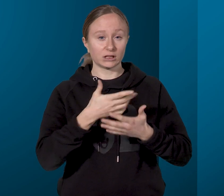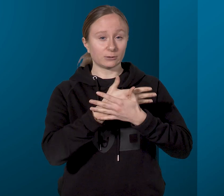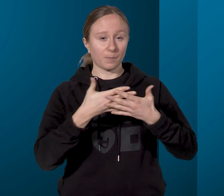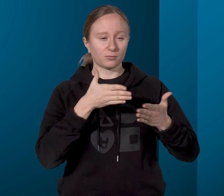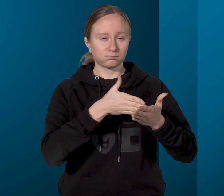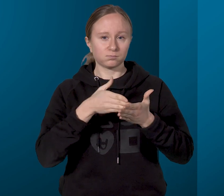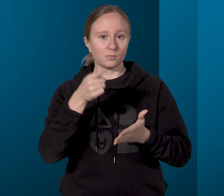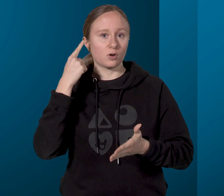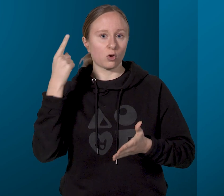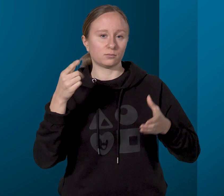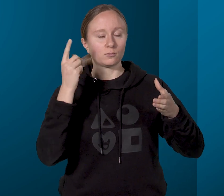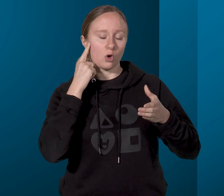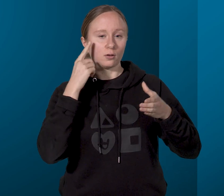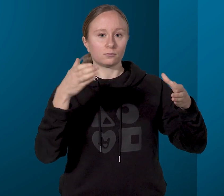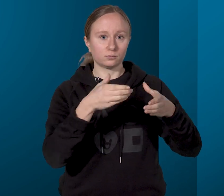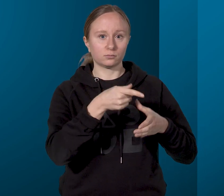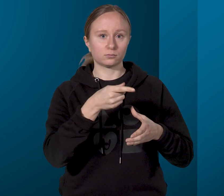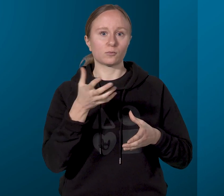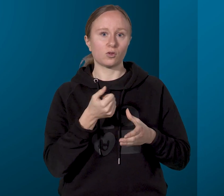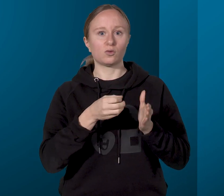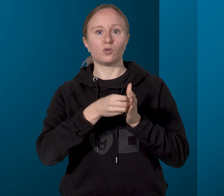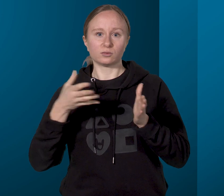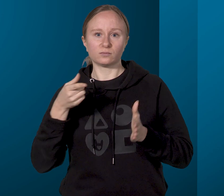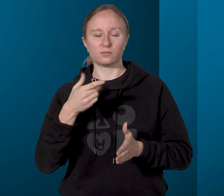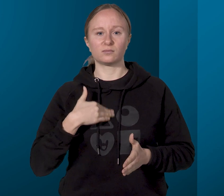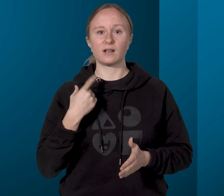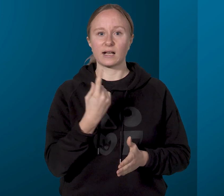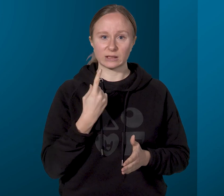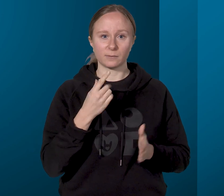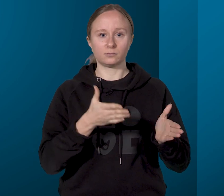Språkbarriären med hörande kan orsaka ensamhet, -